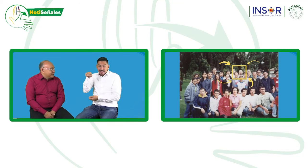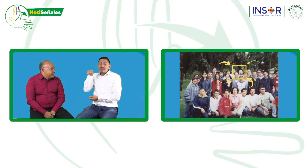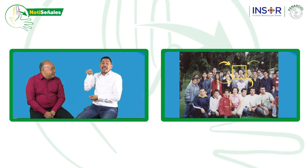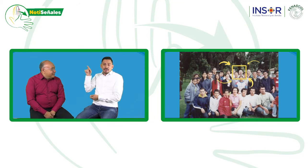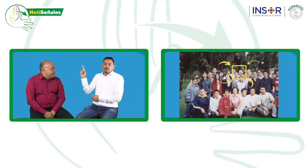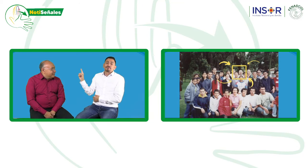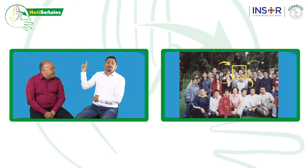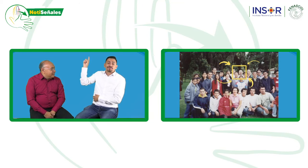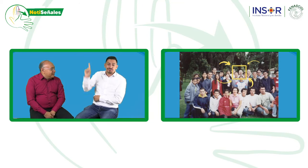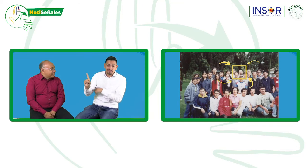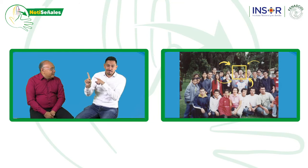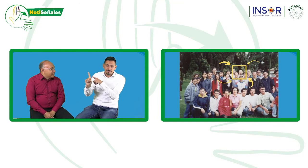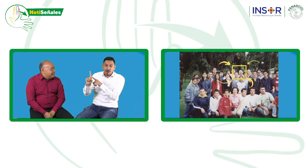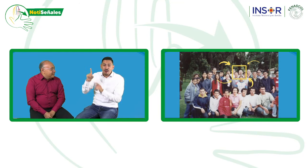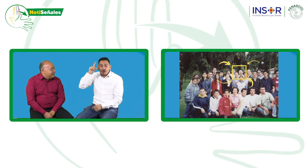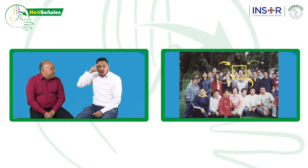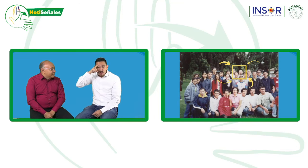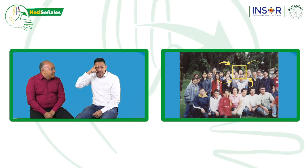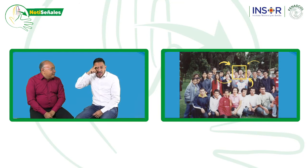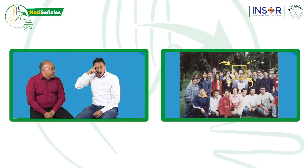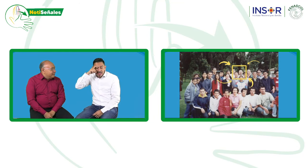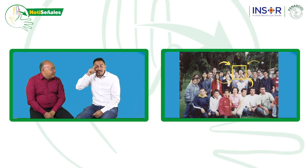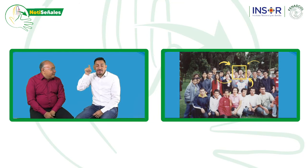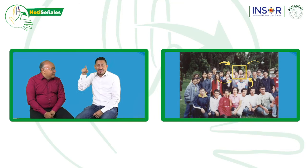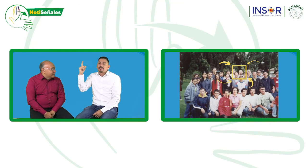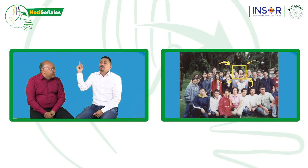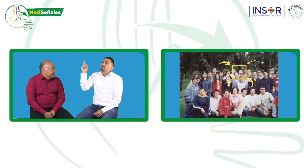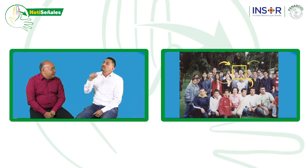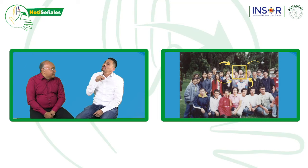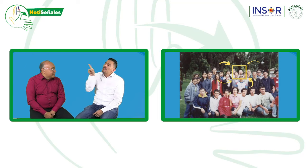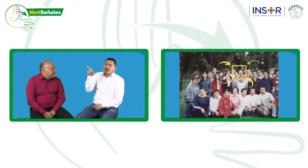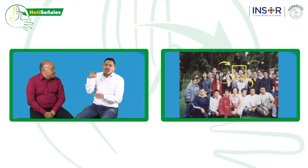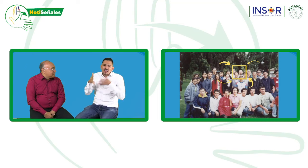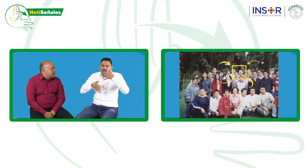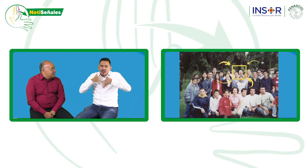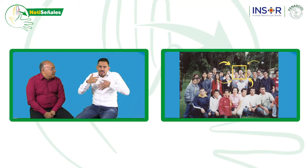asistir eh a este campamento, esto fue en Chía.